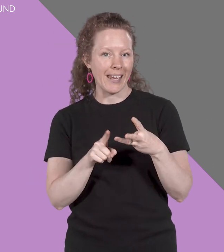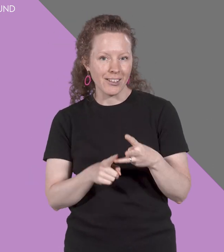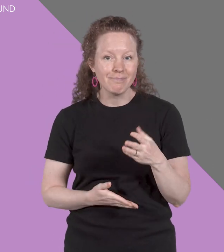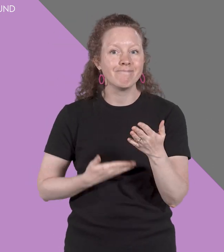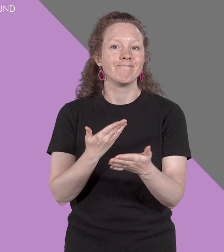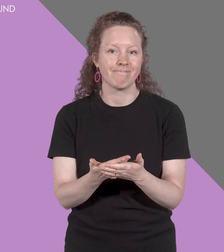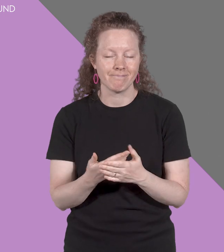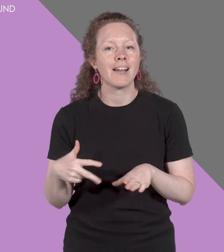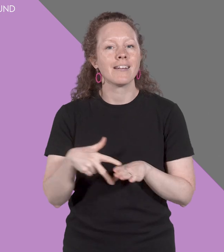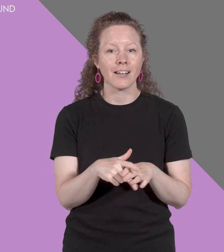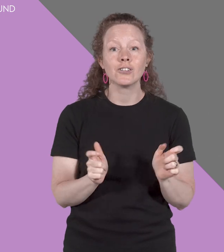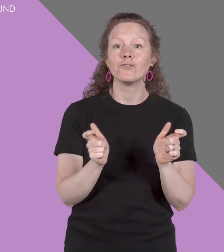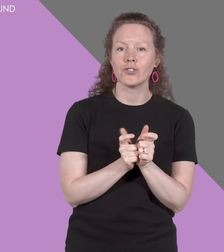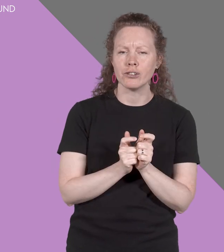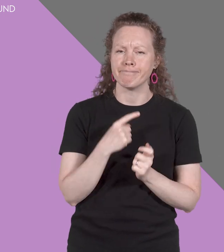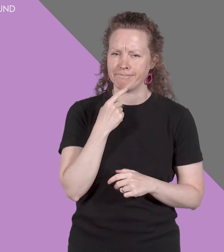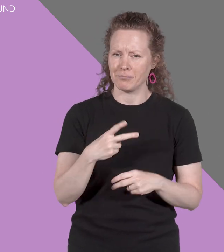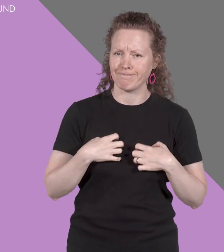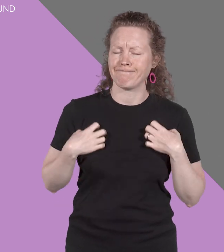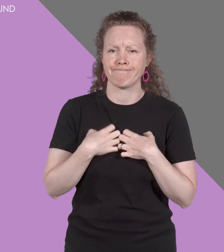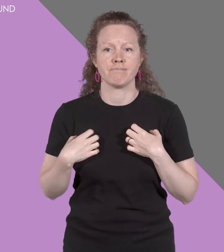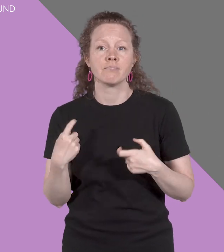Dövföreningen i Lahtis uttryckte i sin framställning oro -